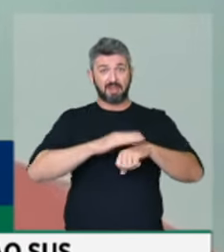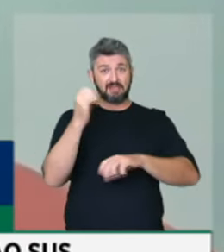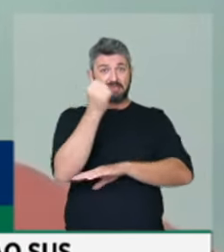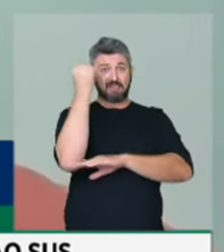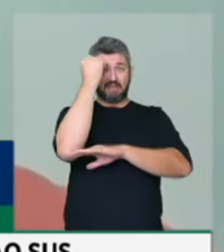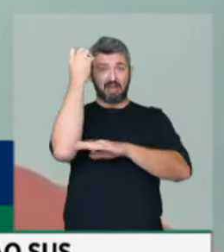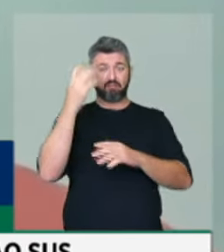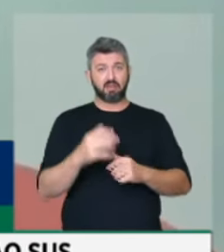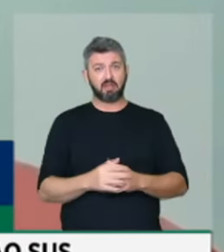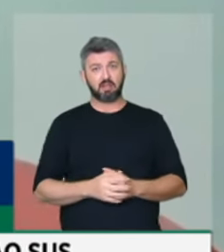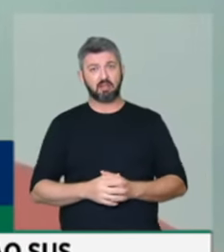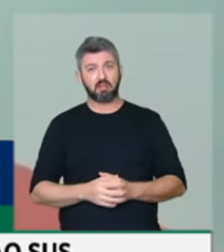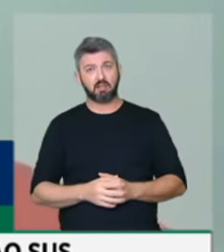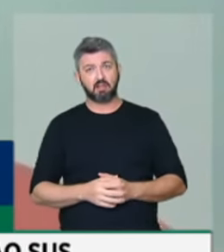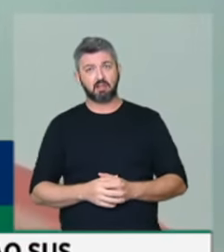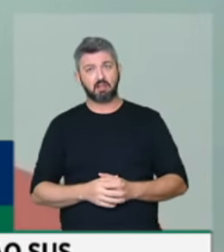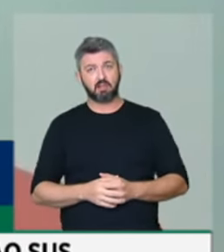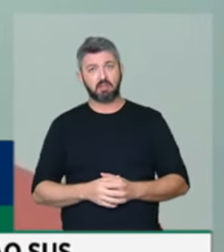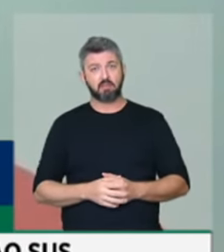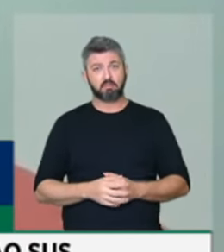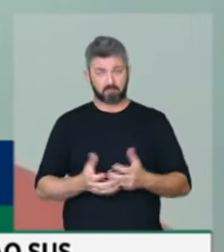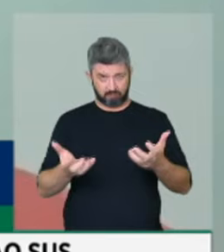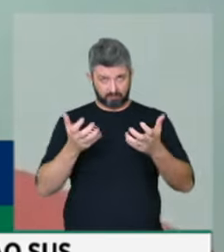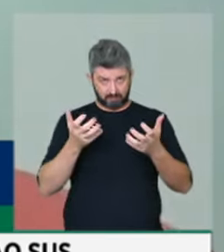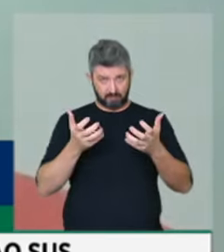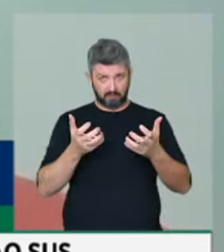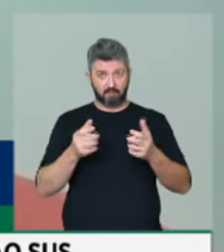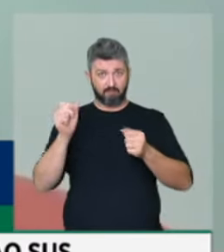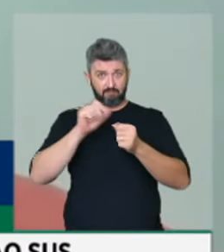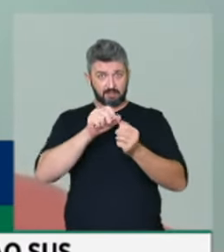ANO ANTERIOR. SE QUEREM VIABILIZAR OS LEITOS DE UTI, POR QUE APENAS ESSES LEITOS PRIVADOS TERÃO PRIVILÉGIO DE